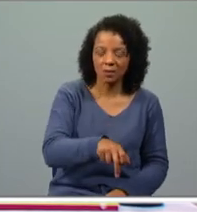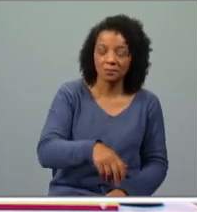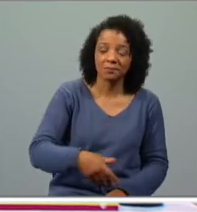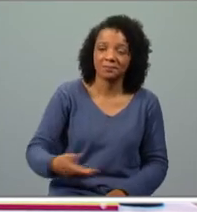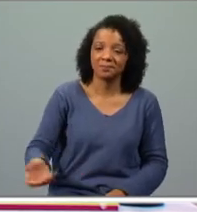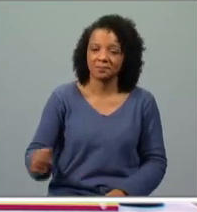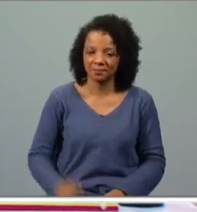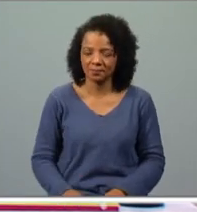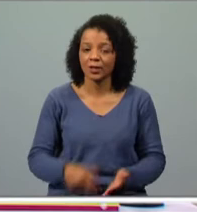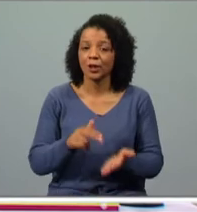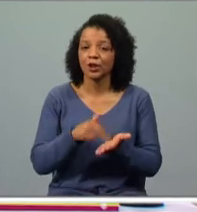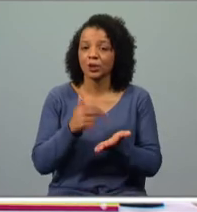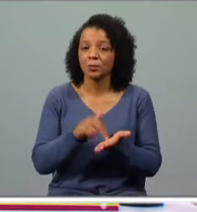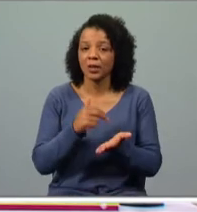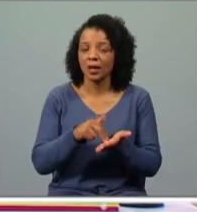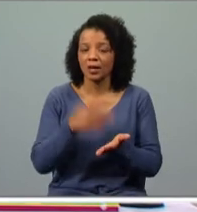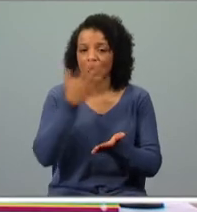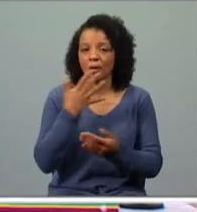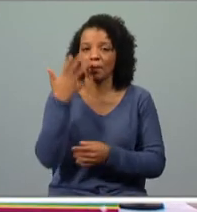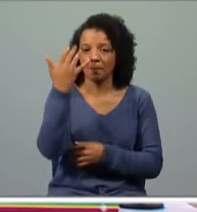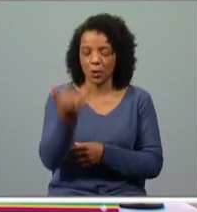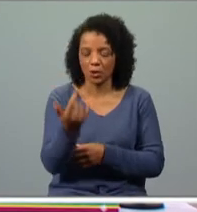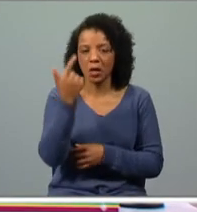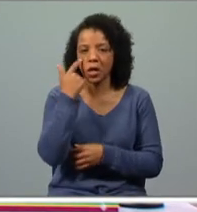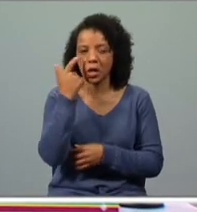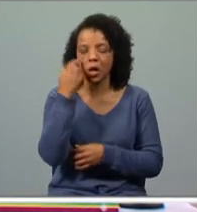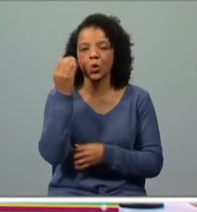isso vamos ter que esperar pelo próximo logo para saber as próximas aventuras 這我們將不得不等待下一個很快就會知道下一次冒險